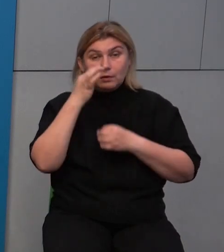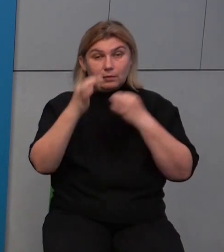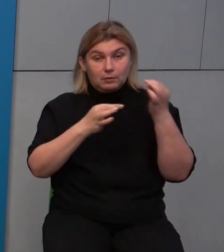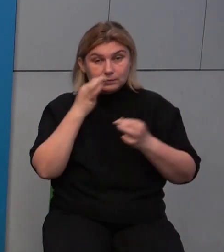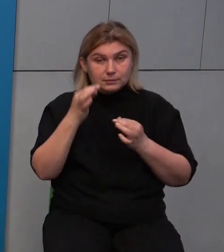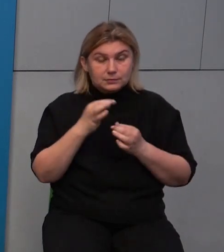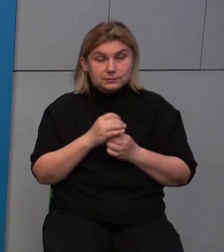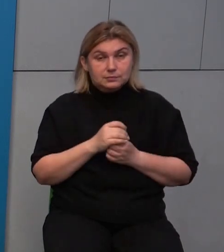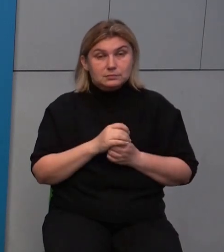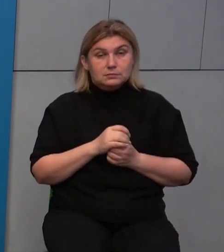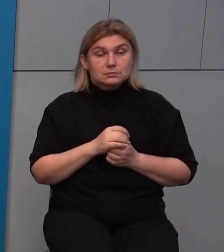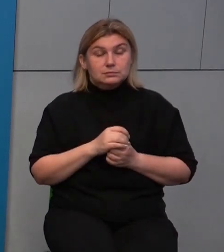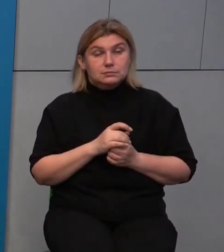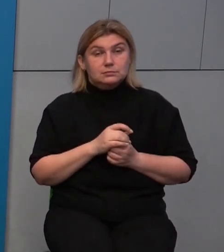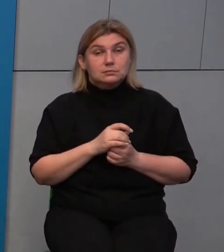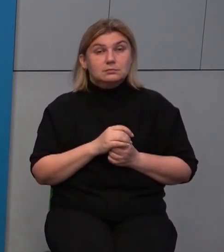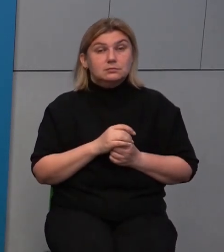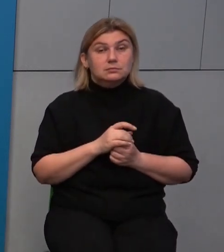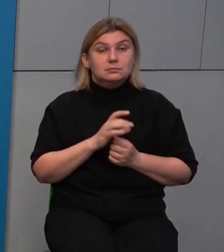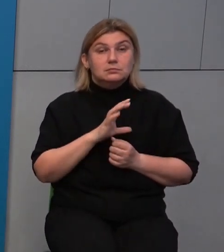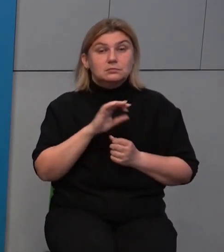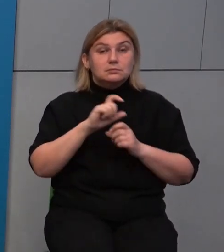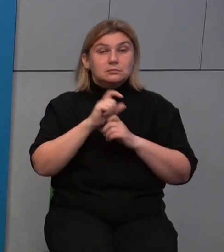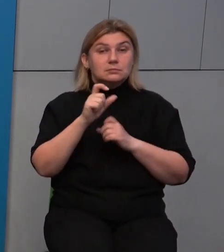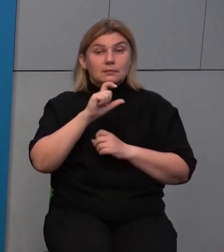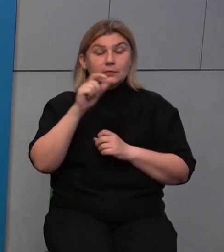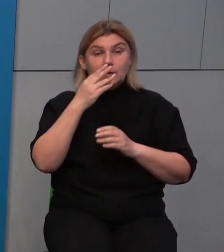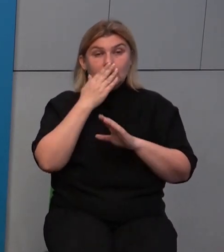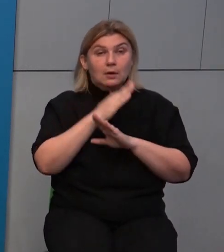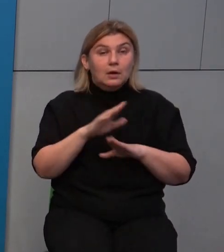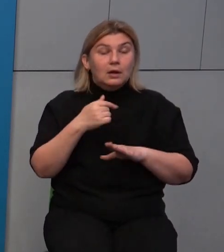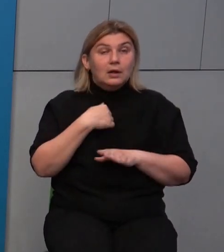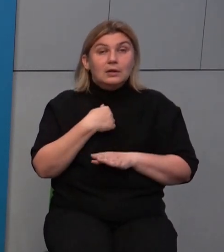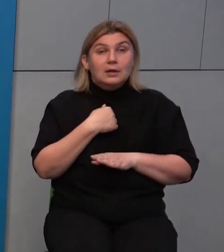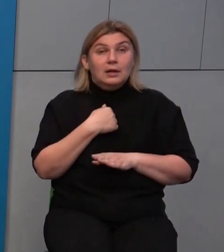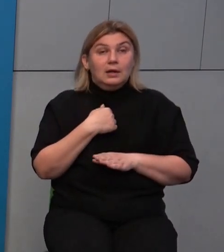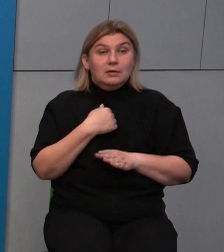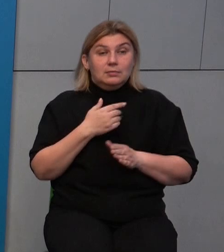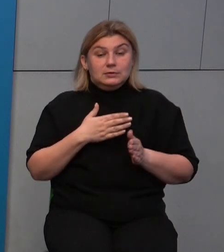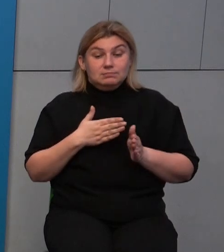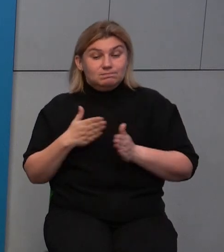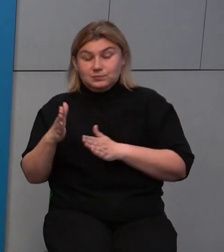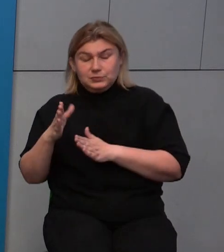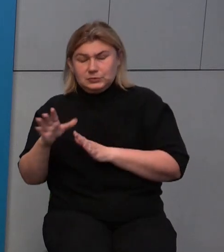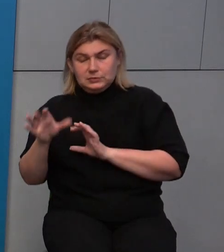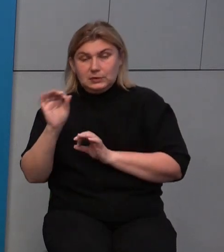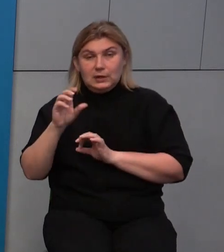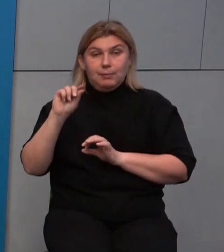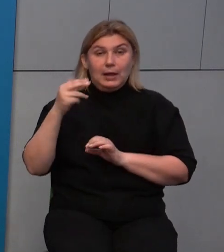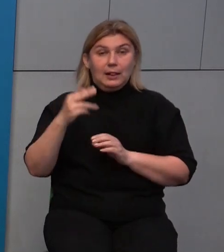Bo ja nieustannie pokazuję, że ja bym w ogóle tym tropem nie podążyła, gdyby Lem nie zostawił śladów.